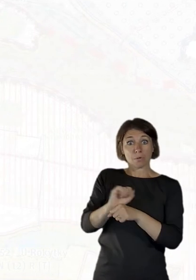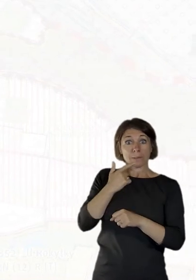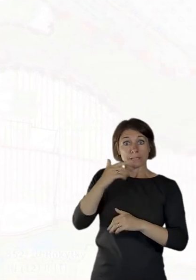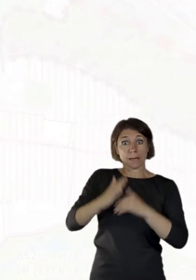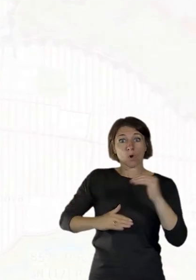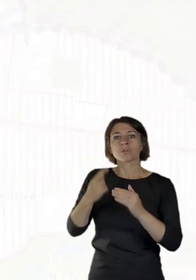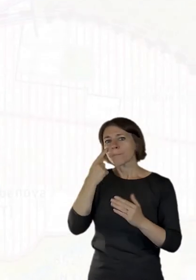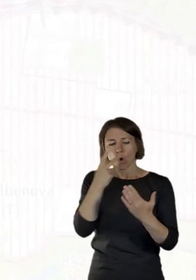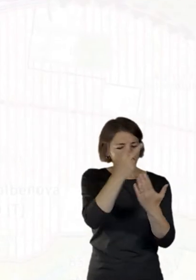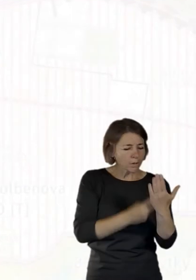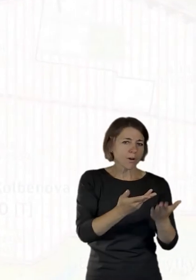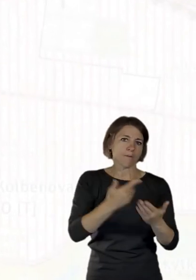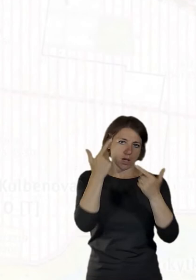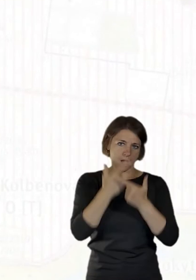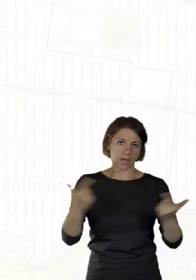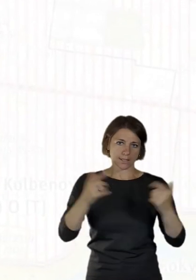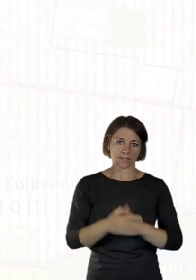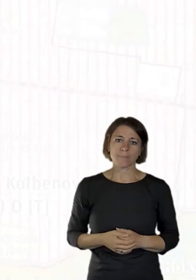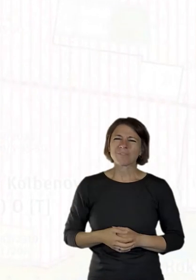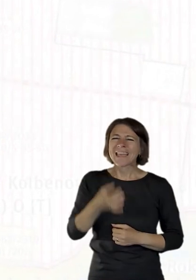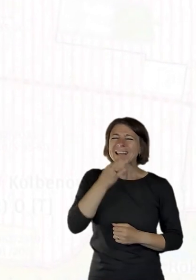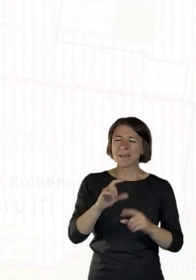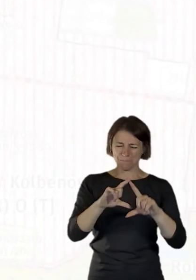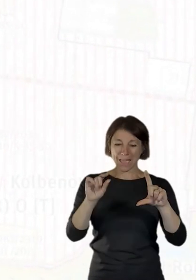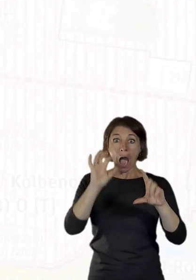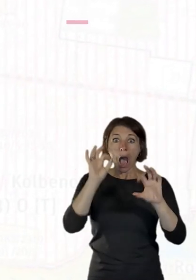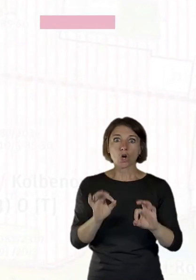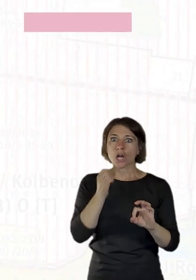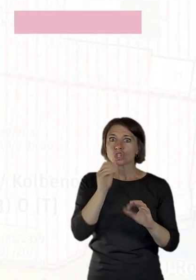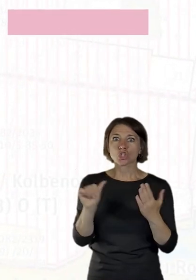Pokud je v ploše výškové regulace číslo 6, není to tak, že se tam automaticky smí postavit